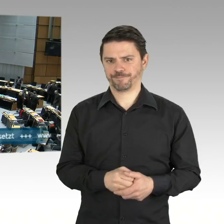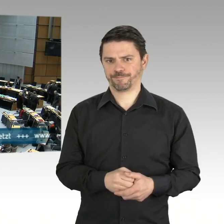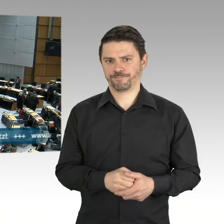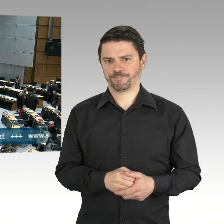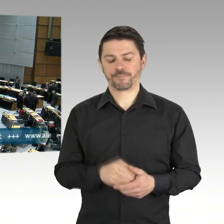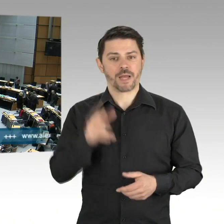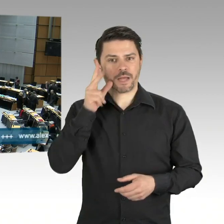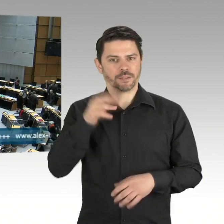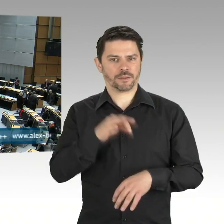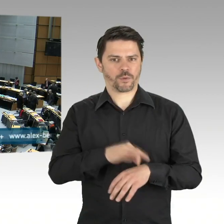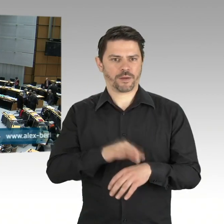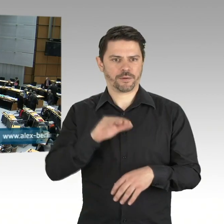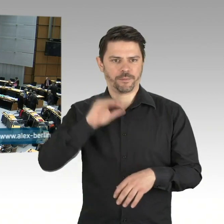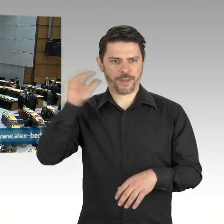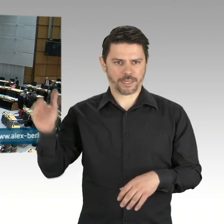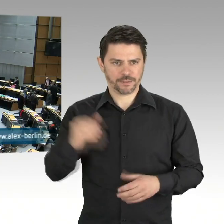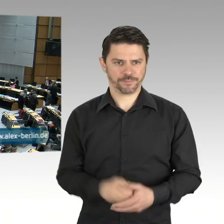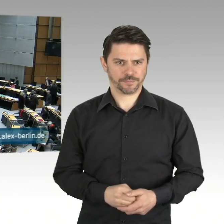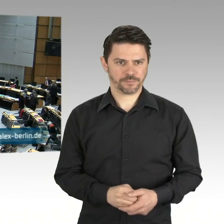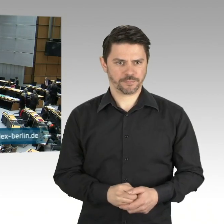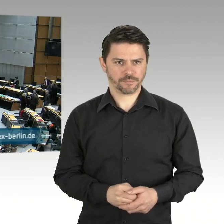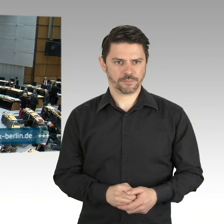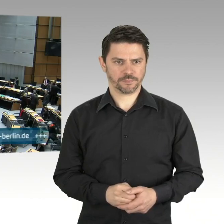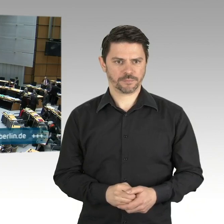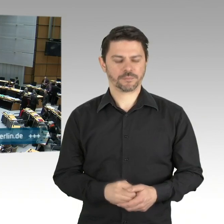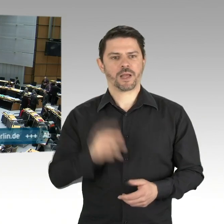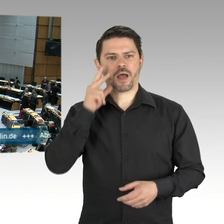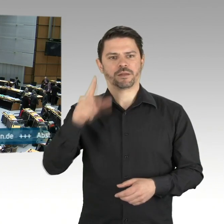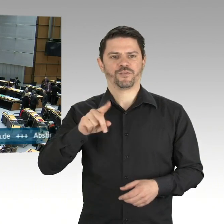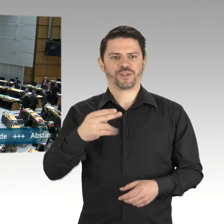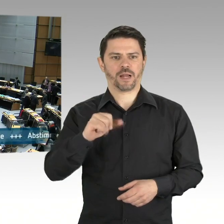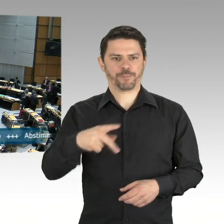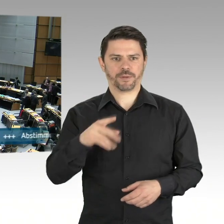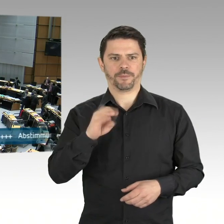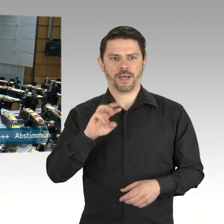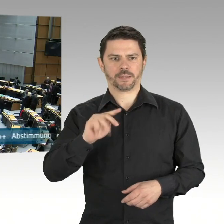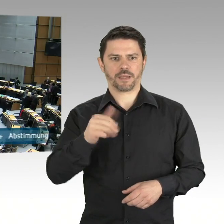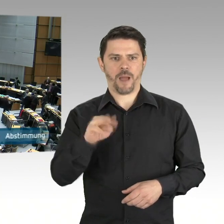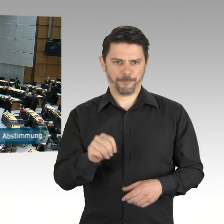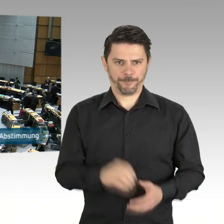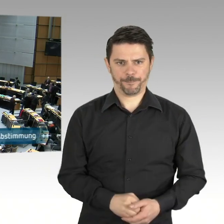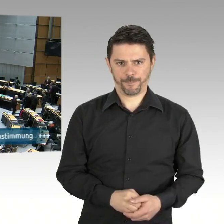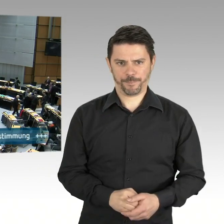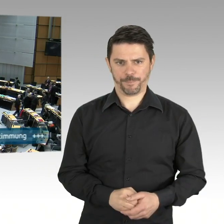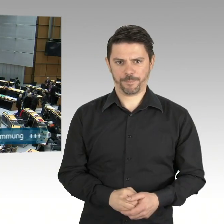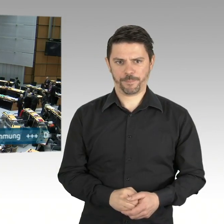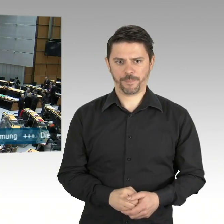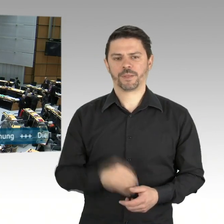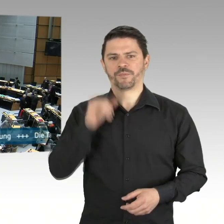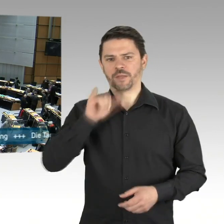Frau Dr. Kristin Brinker. Herr Dr. Hugh Bronson. Frau Franziska Brychy. Herr Christian Buchholz.